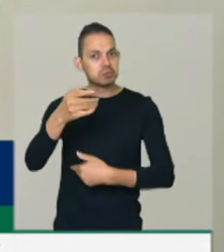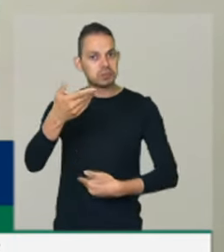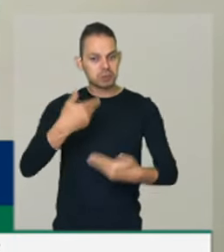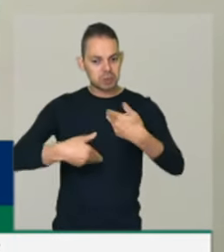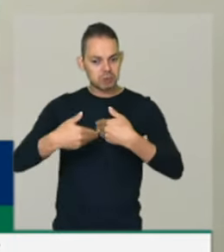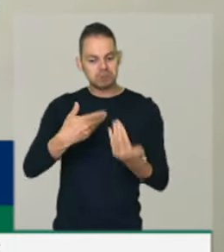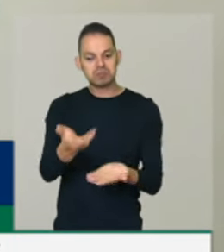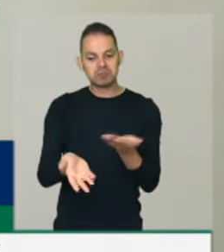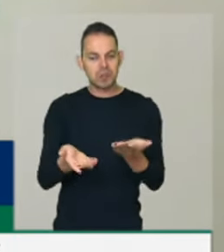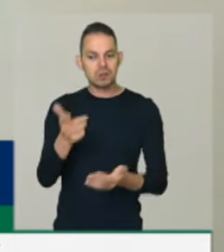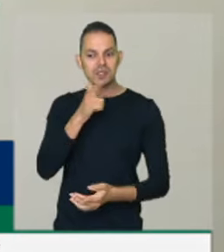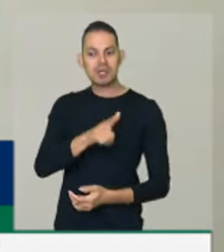AGORA, INFELIZMENTE, 15% TOMANDO OU NÃO TOMANDO ALGUM